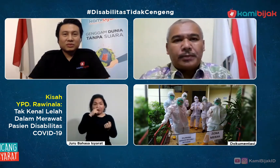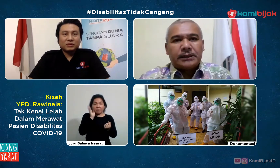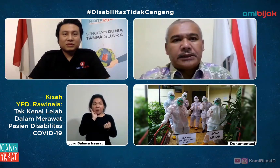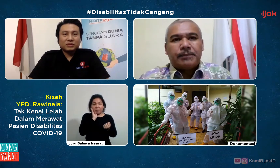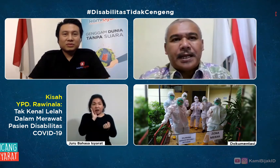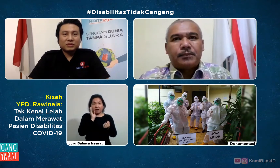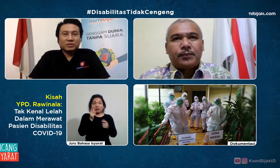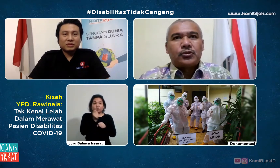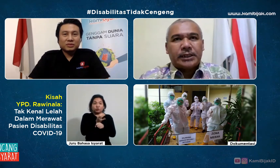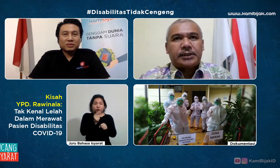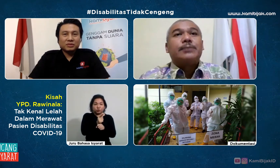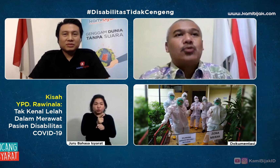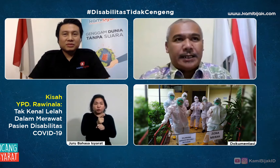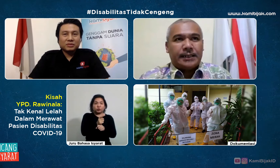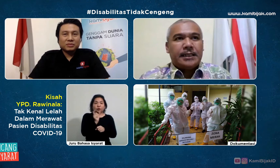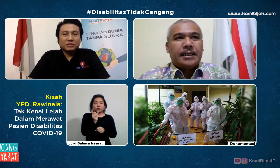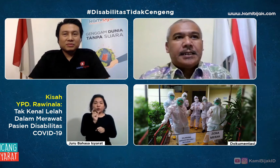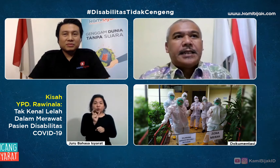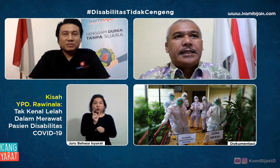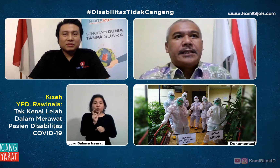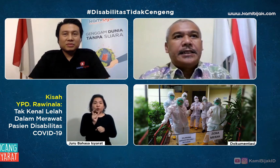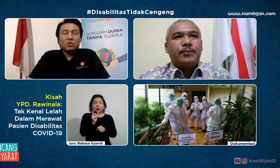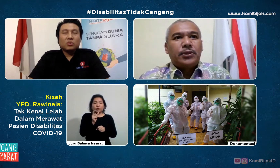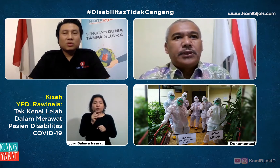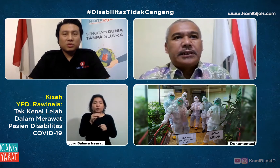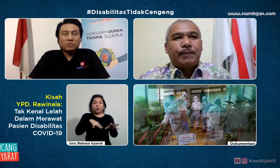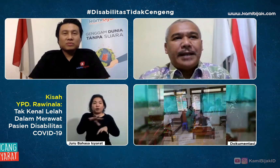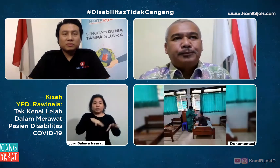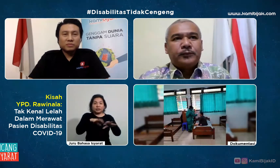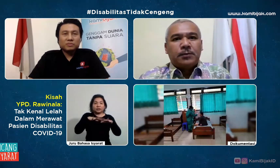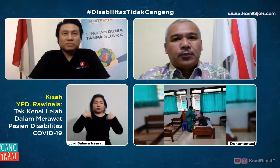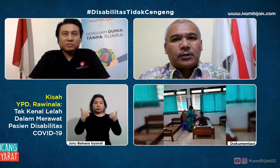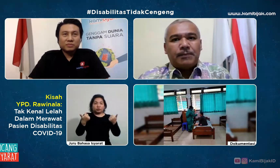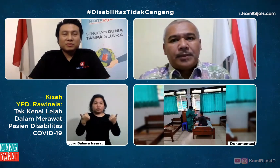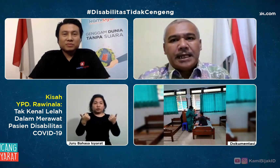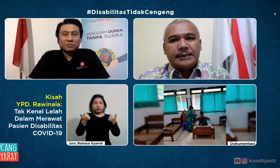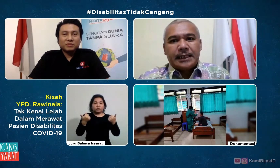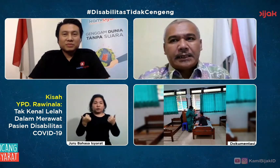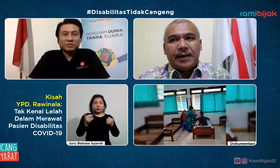untuk mempercepat proses kesembuhan dan ini pun ke depan program pembelajaran